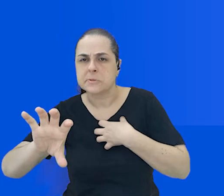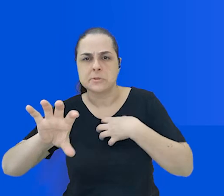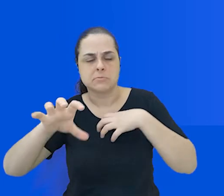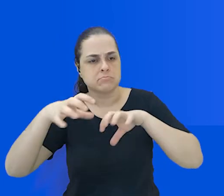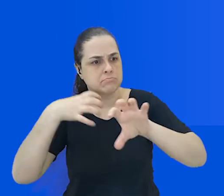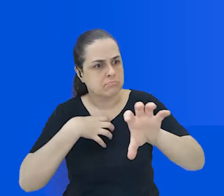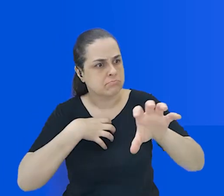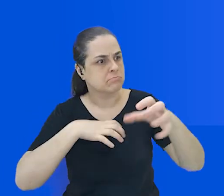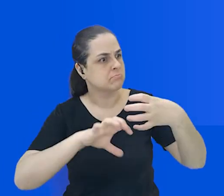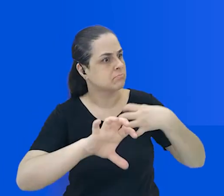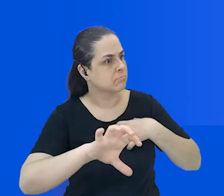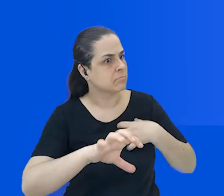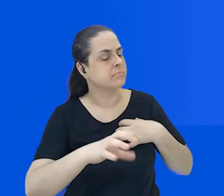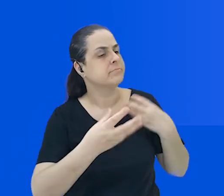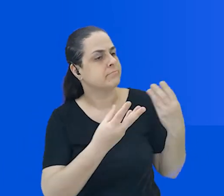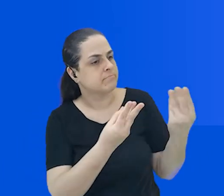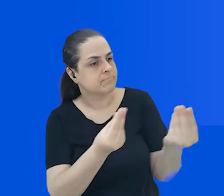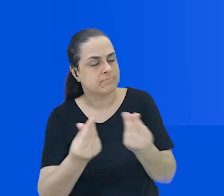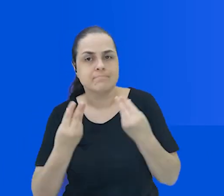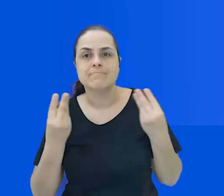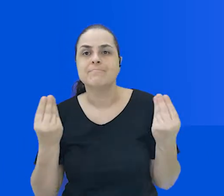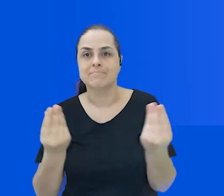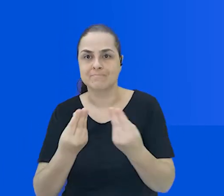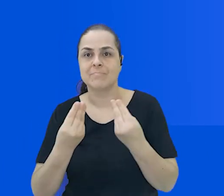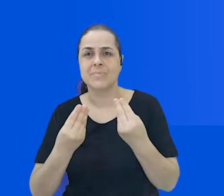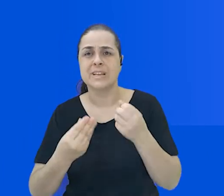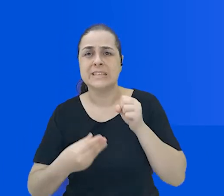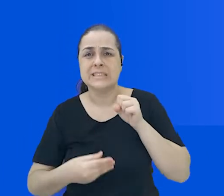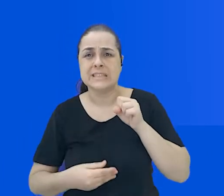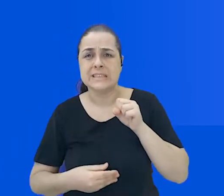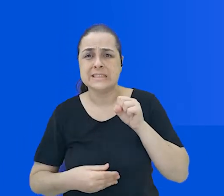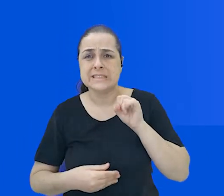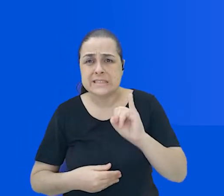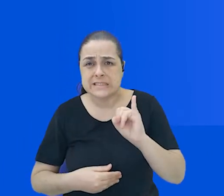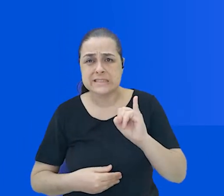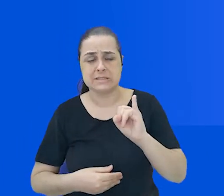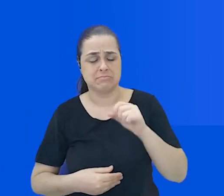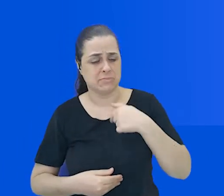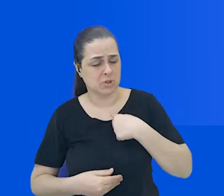tenho o meu referencial, essa auto exploração muito limitada ou muito cristalizada,